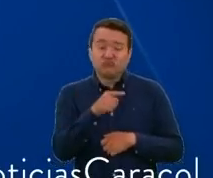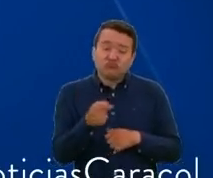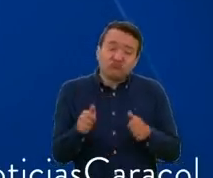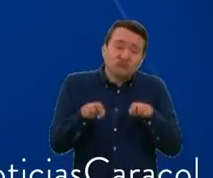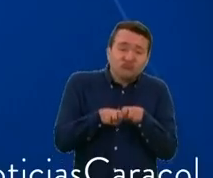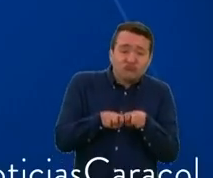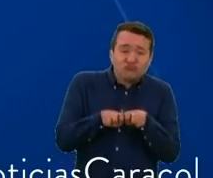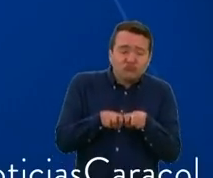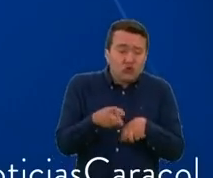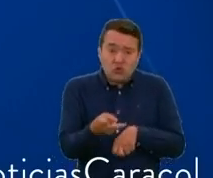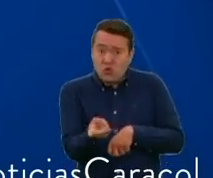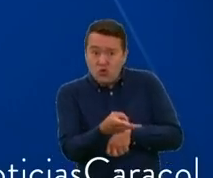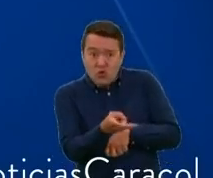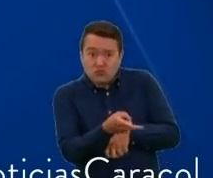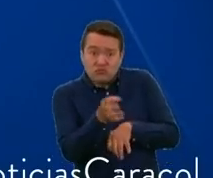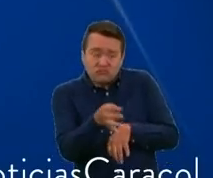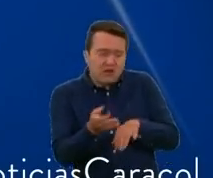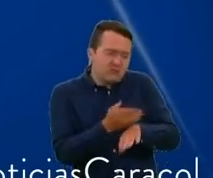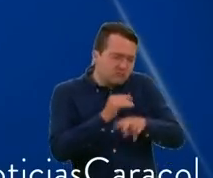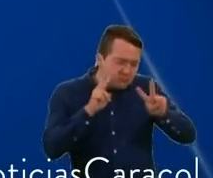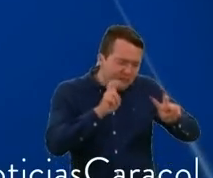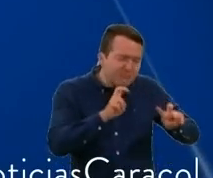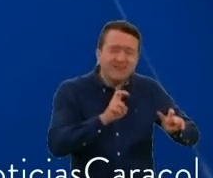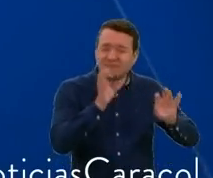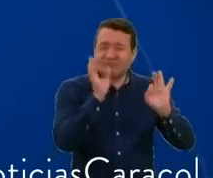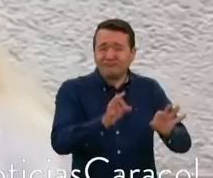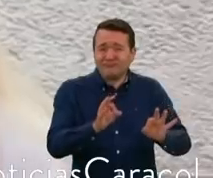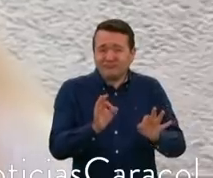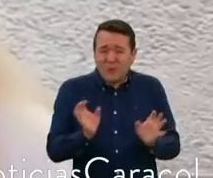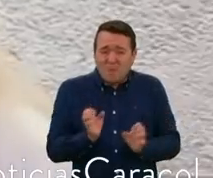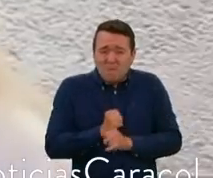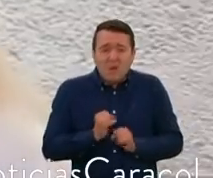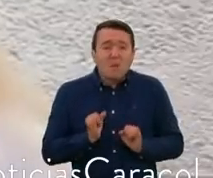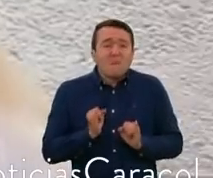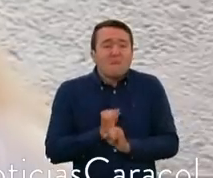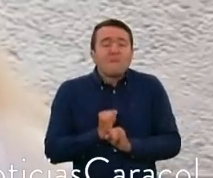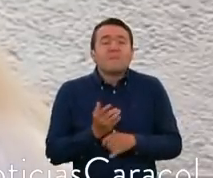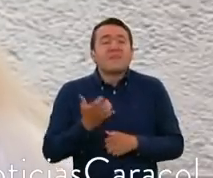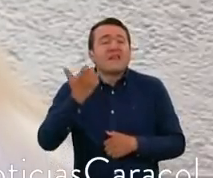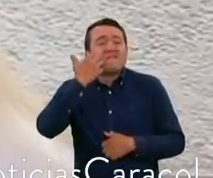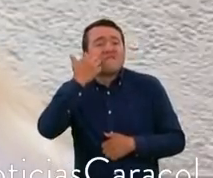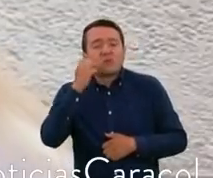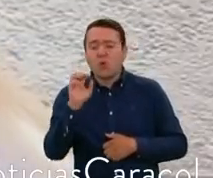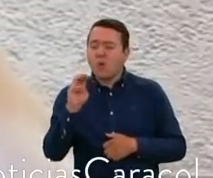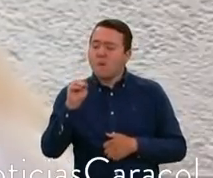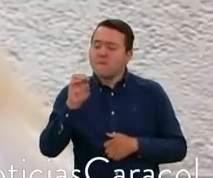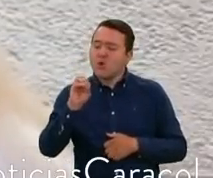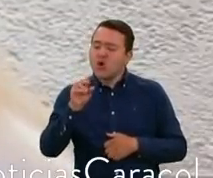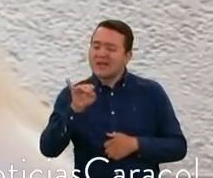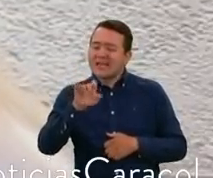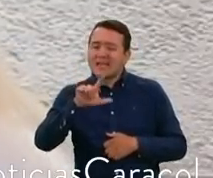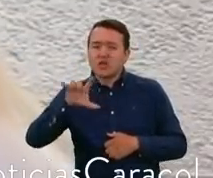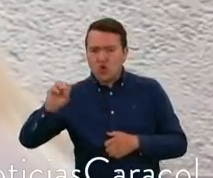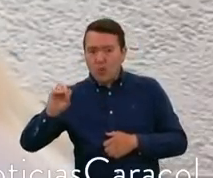los caminos. )) la cara de tristeza de